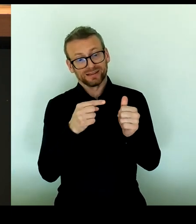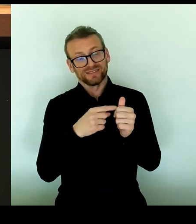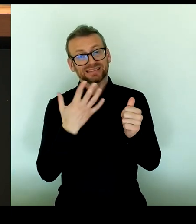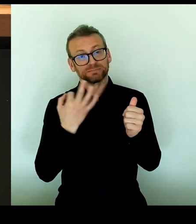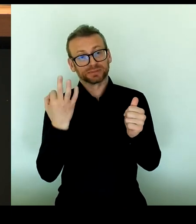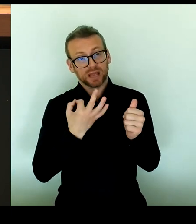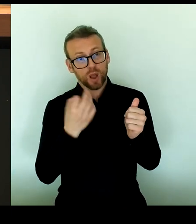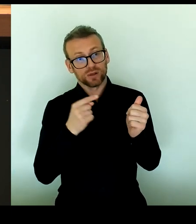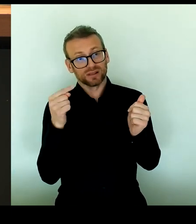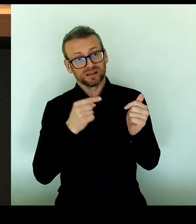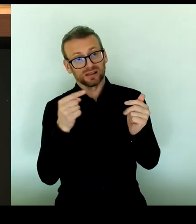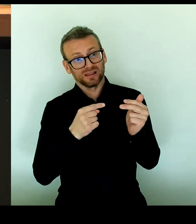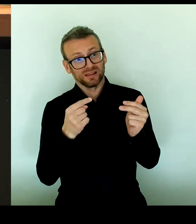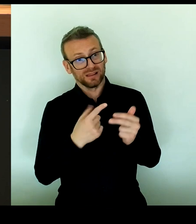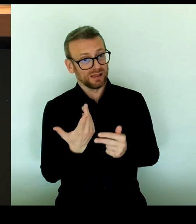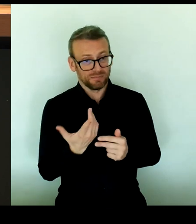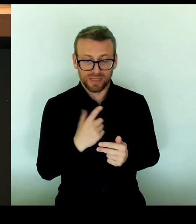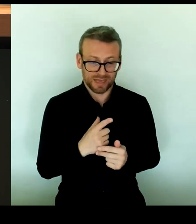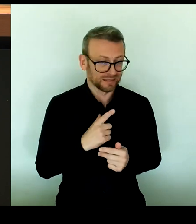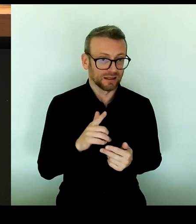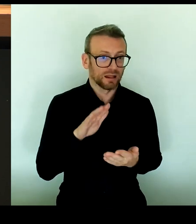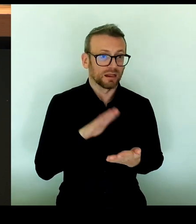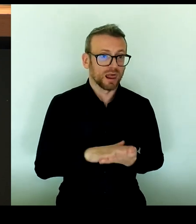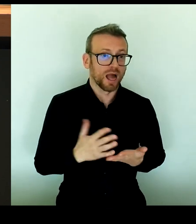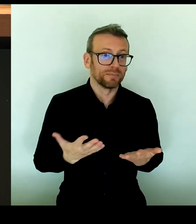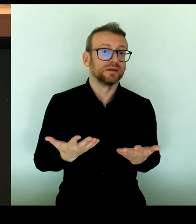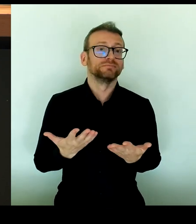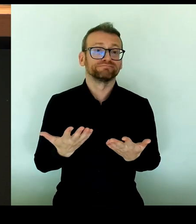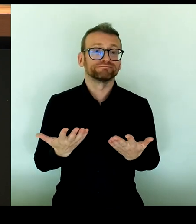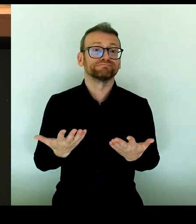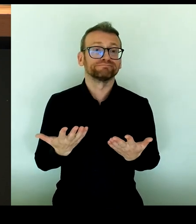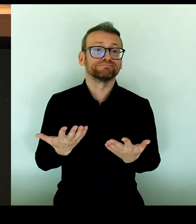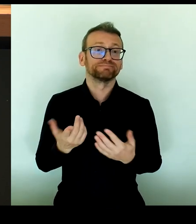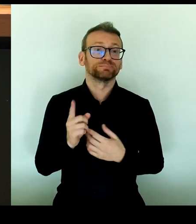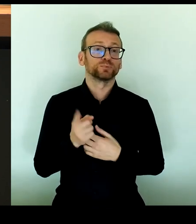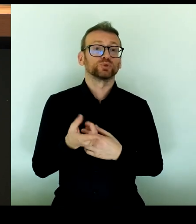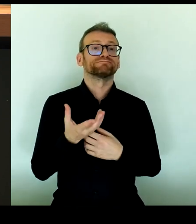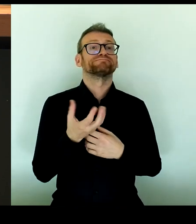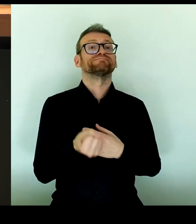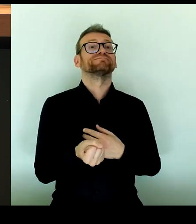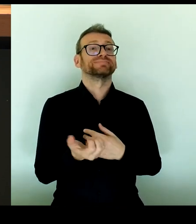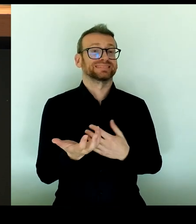Also wohlgemeinte Absichten. Das ist eine Kulturpolitik, wie